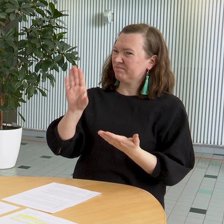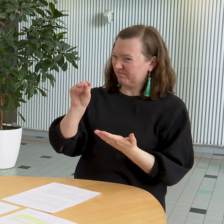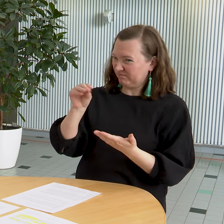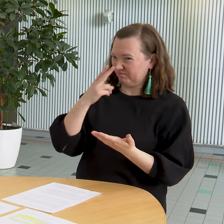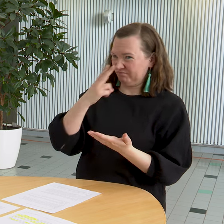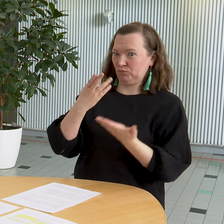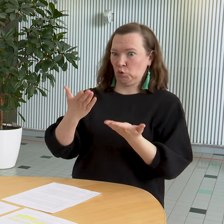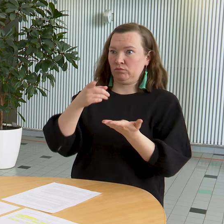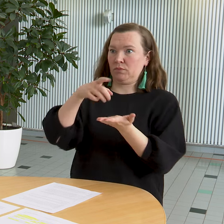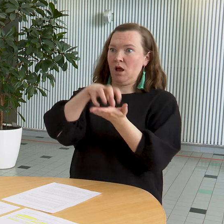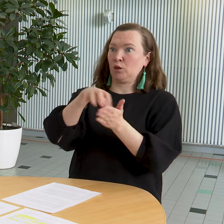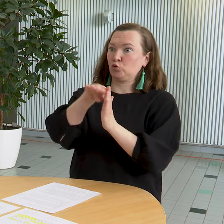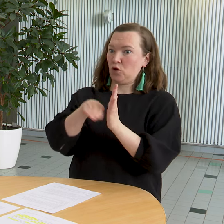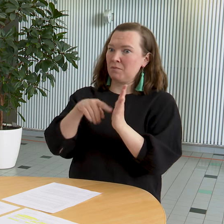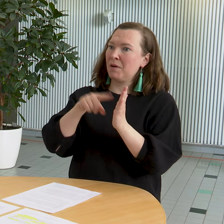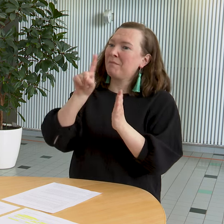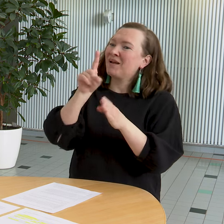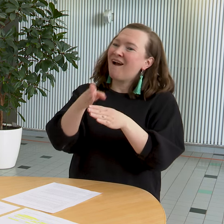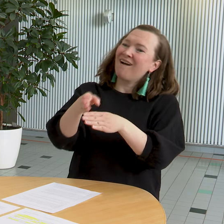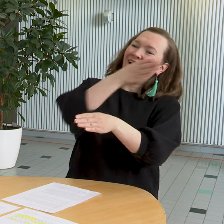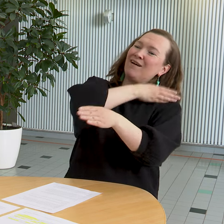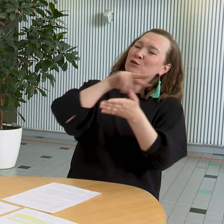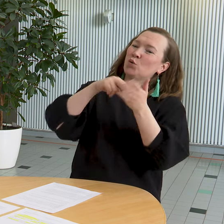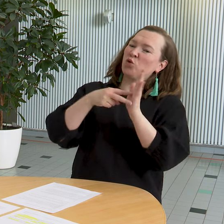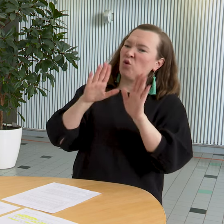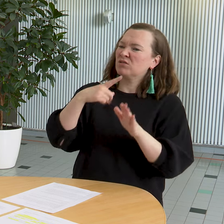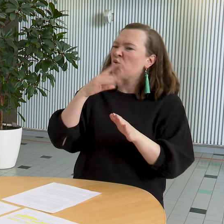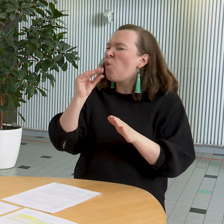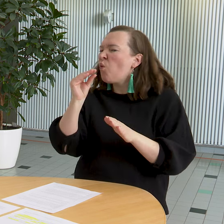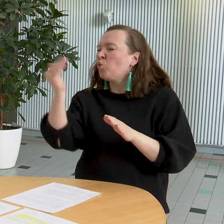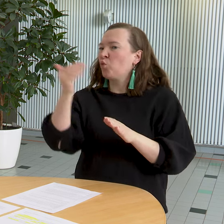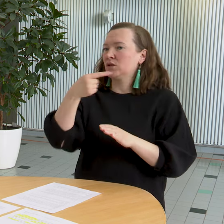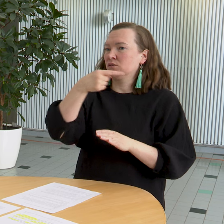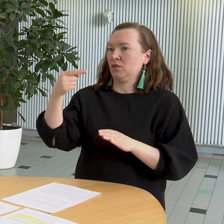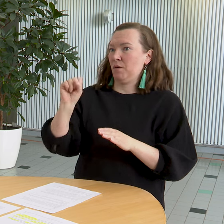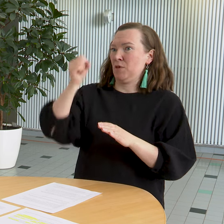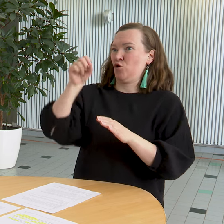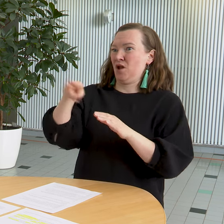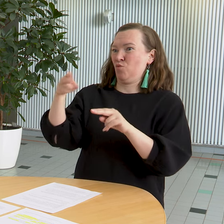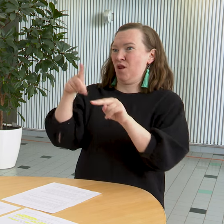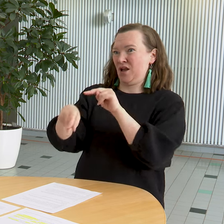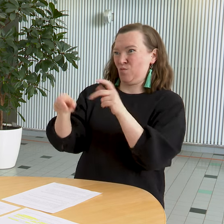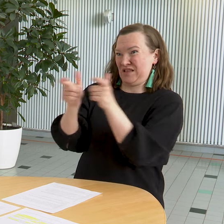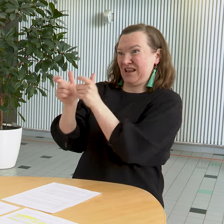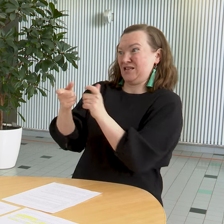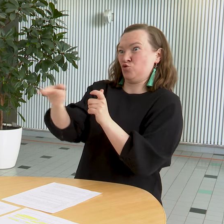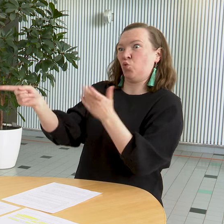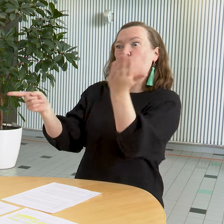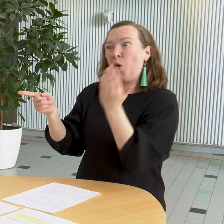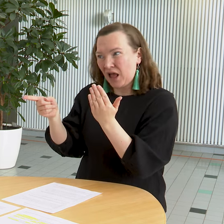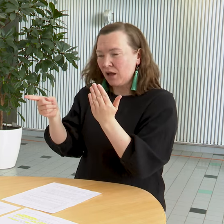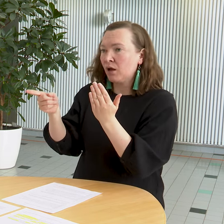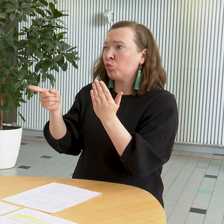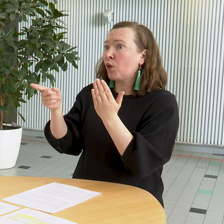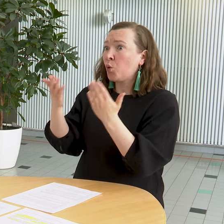Hallitusohjelmaan jo aiemmin kirjattu 100 miljoonan euron leikkaus vuodelle 2027 -